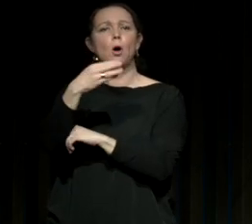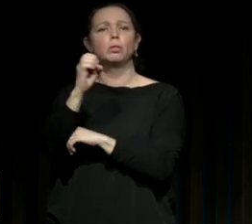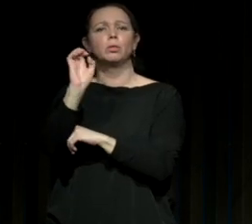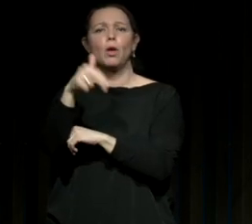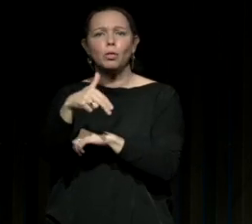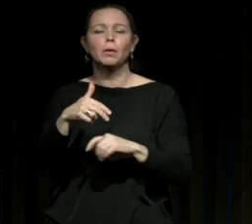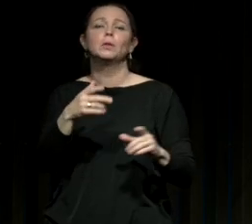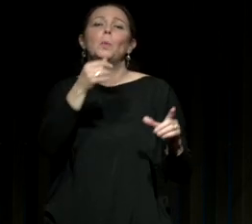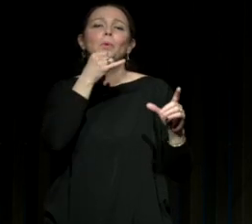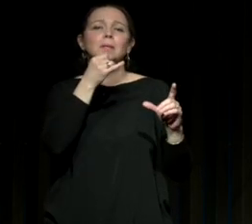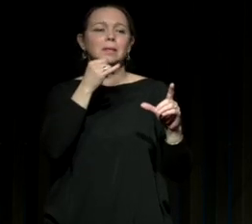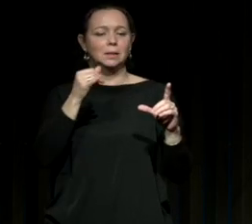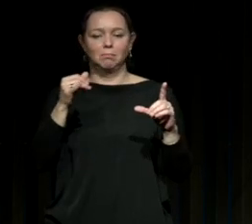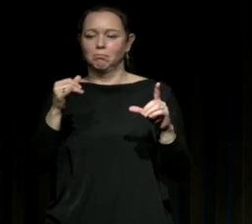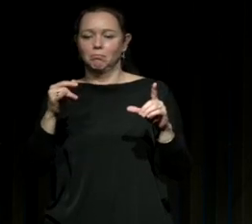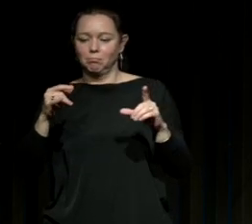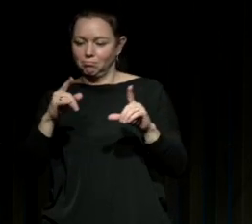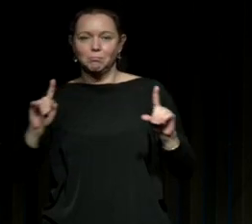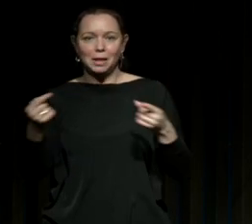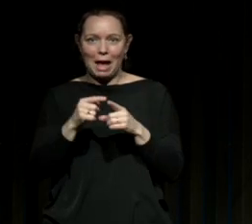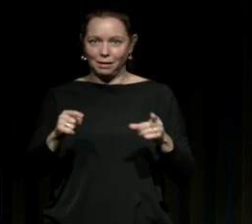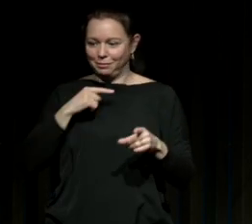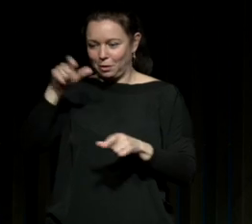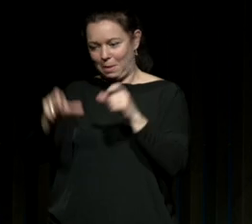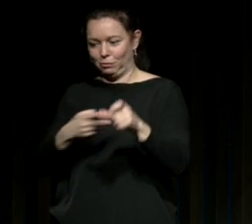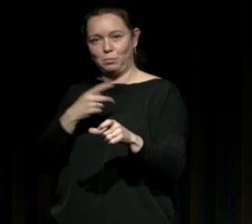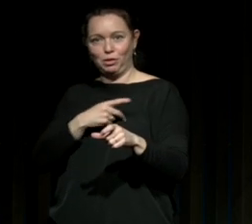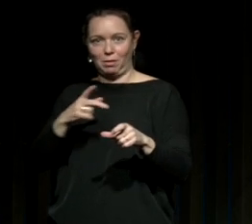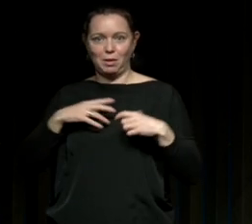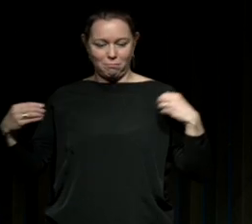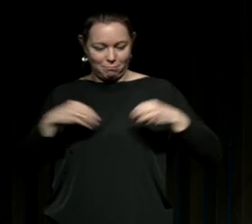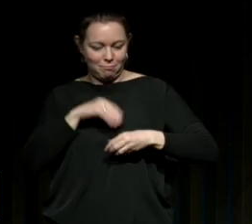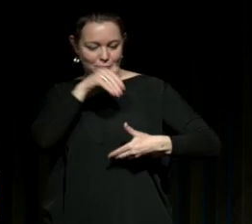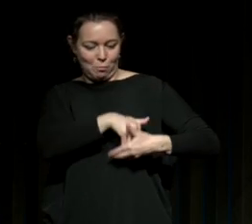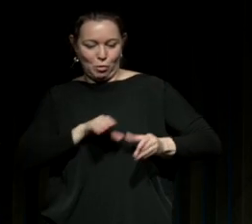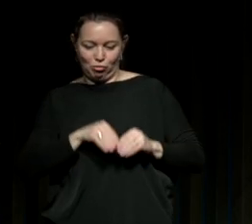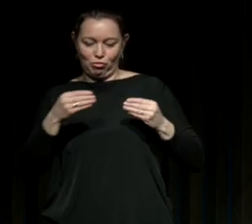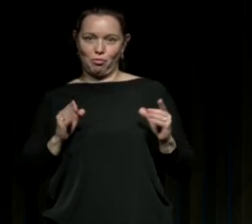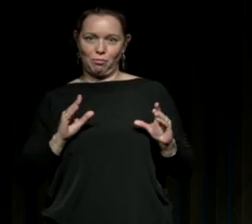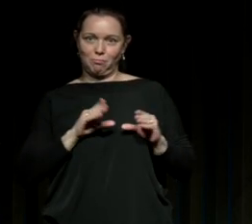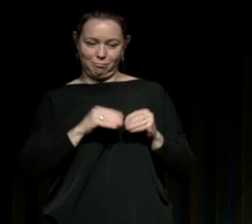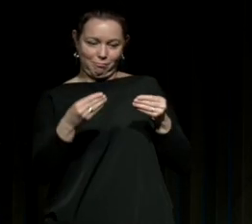les praticiens dans la poche de leur blouse voilà je vais vous présenter la la traduction française